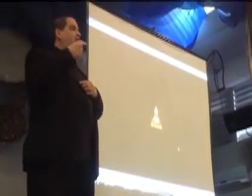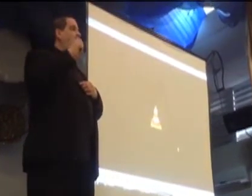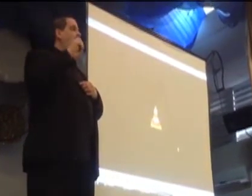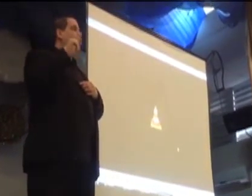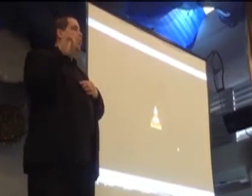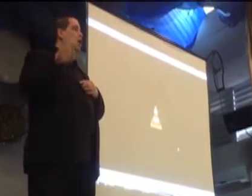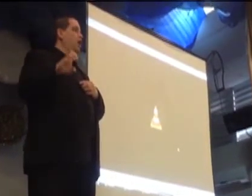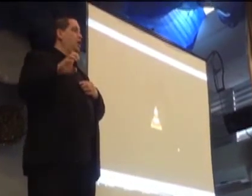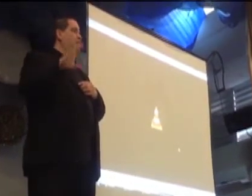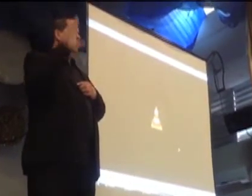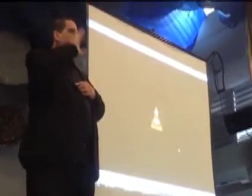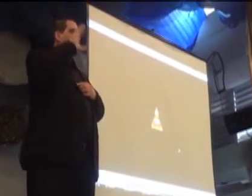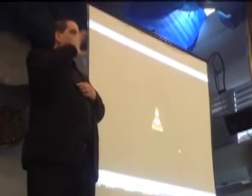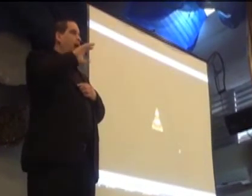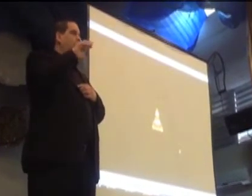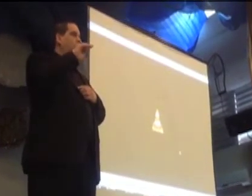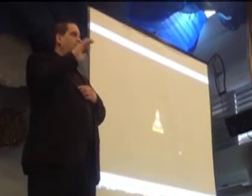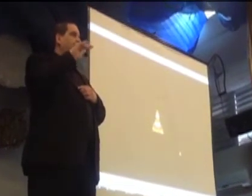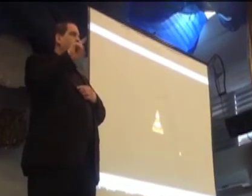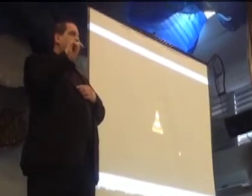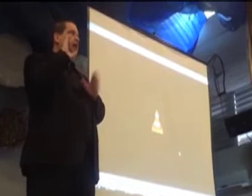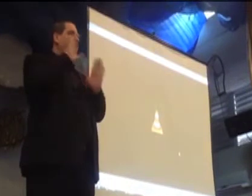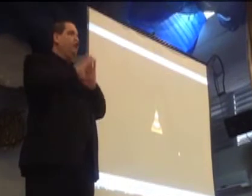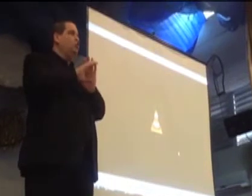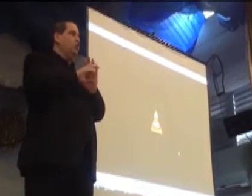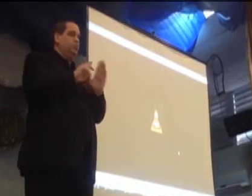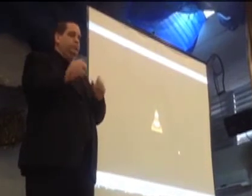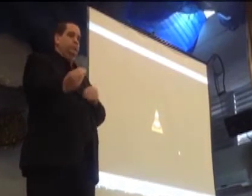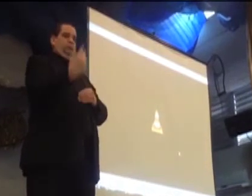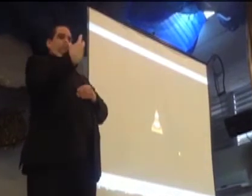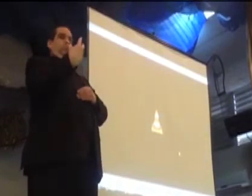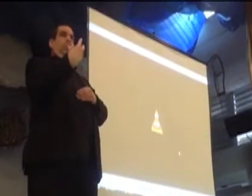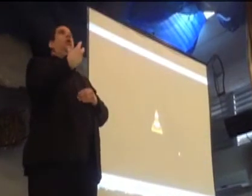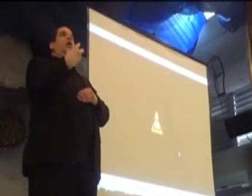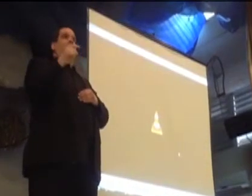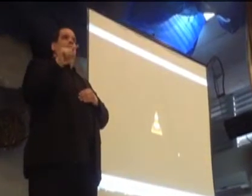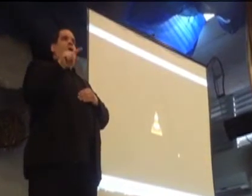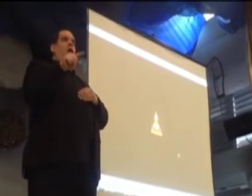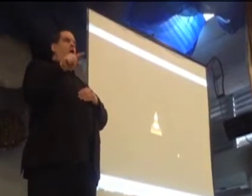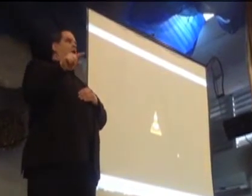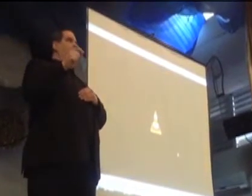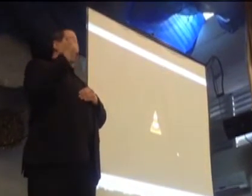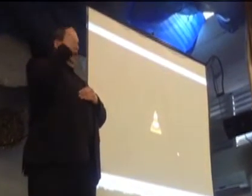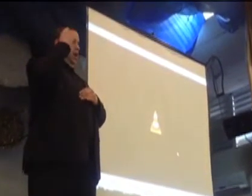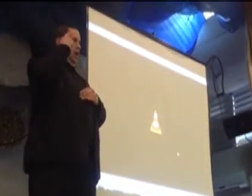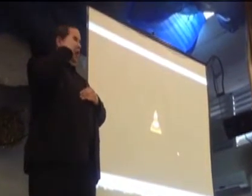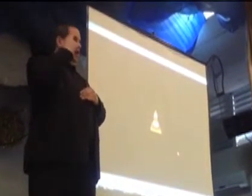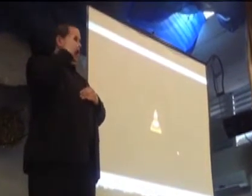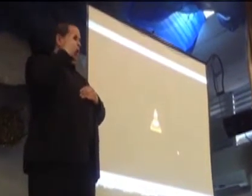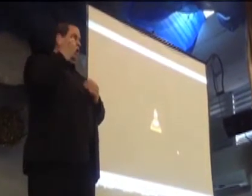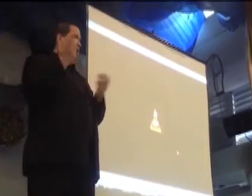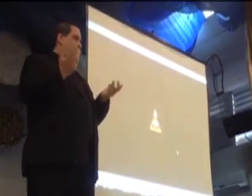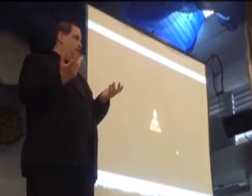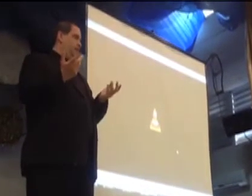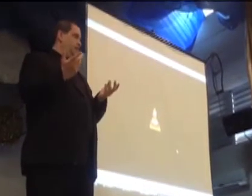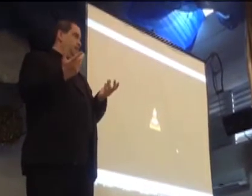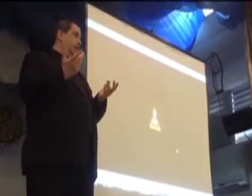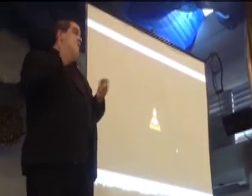vas a Google, busca, maceta, foto... ¡aaaah!